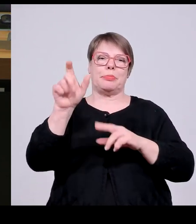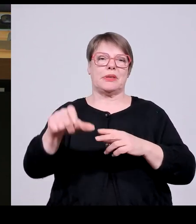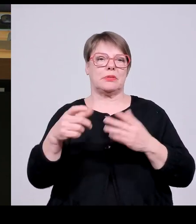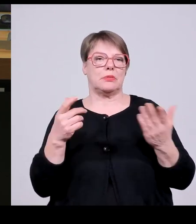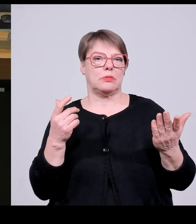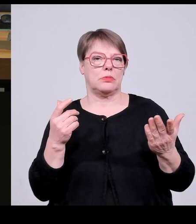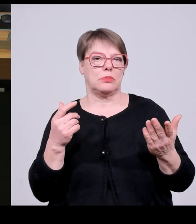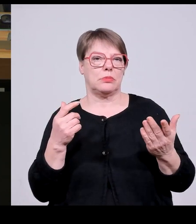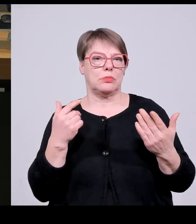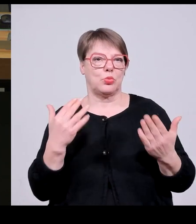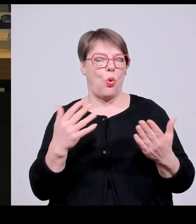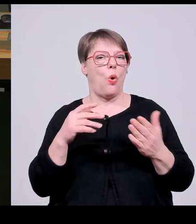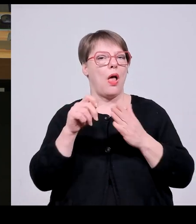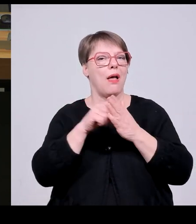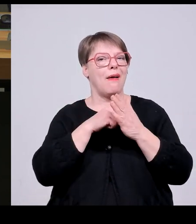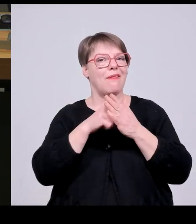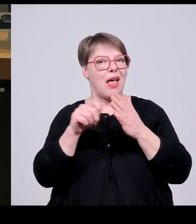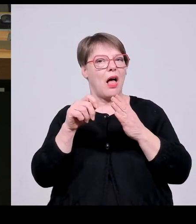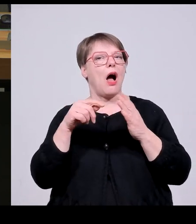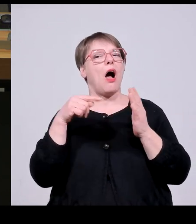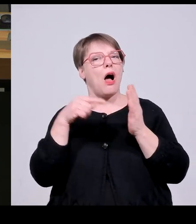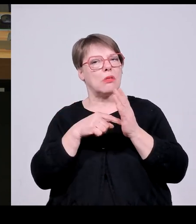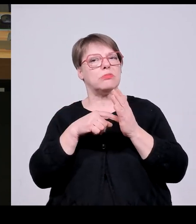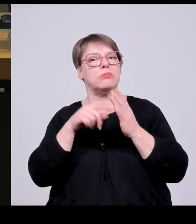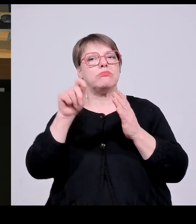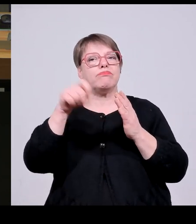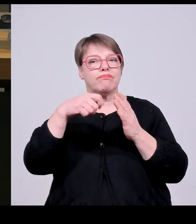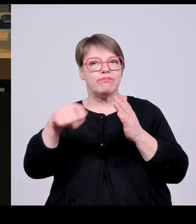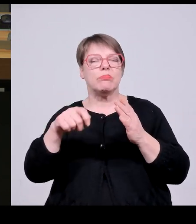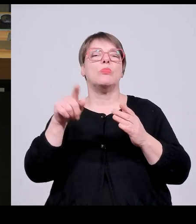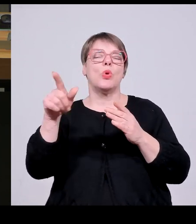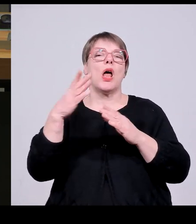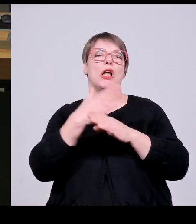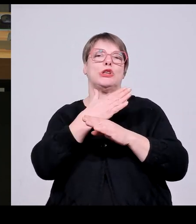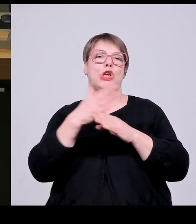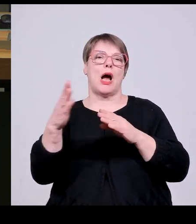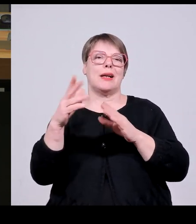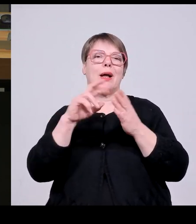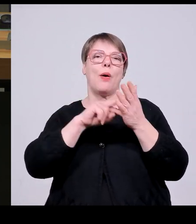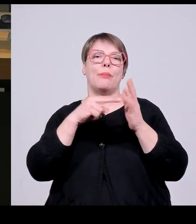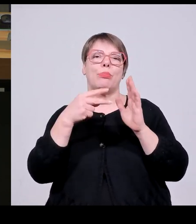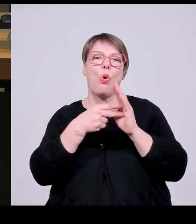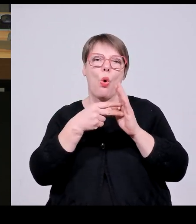Problem im Sinne eines glaubwürdigen Angebots, einer glaubwürdigen Aussage an die Berlinerinnen und Berliner, es